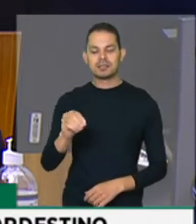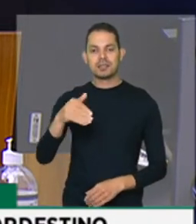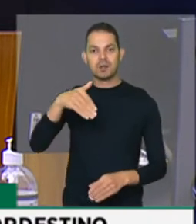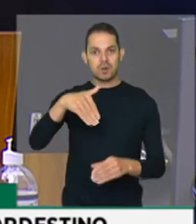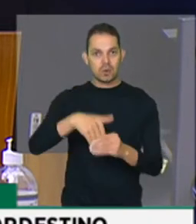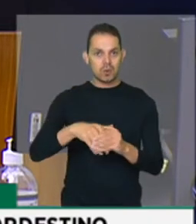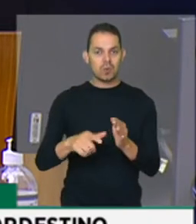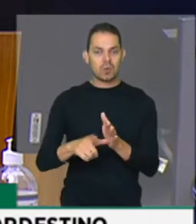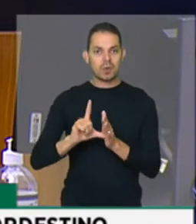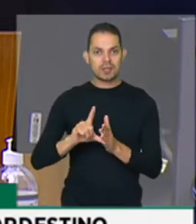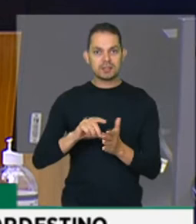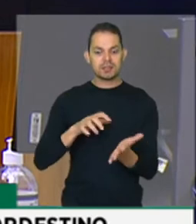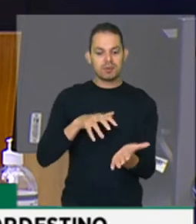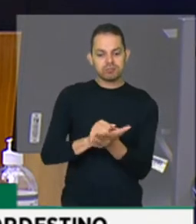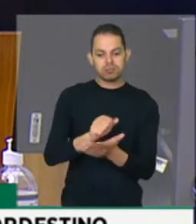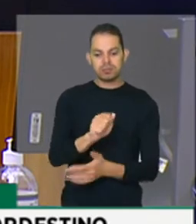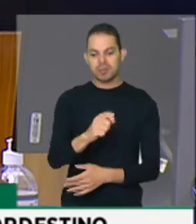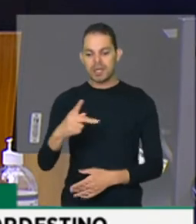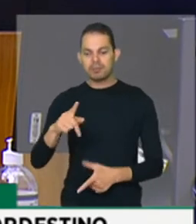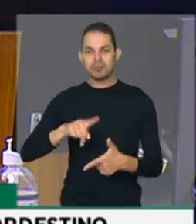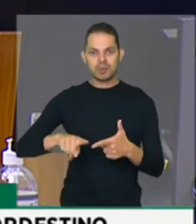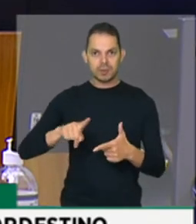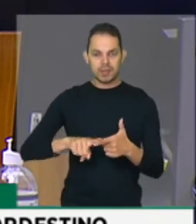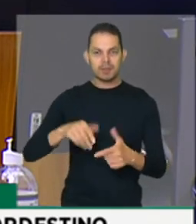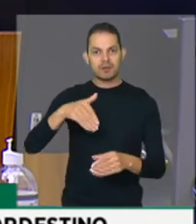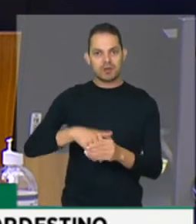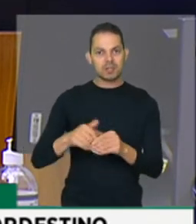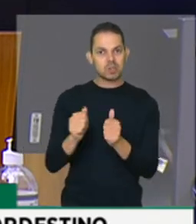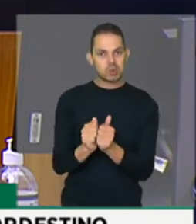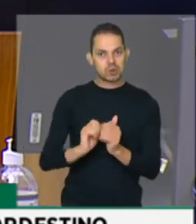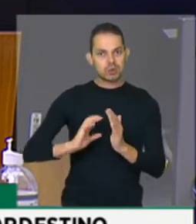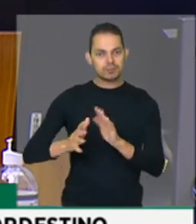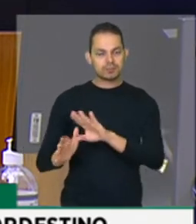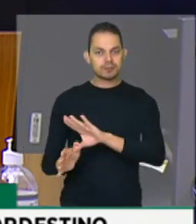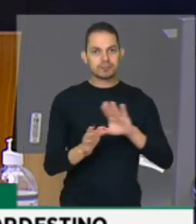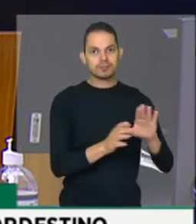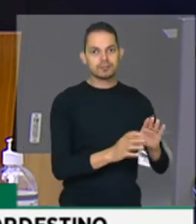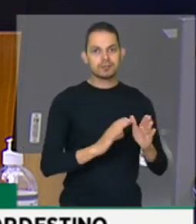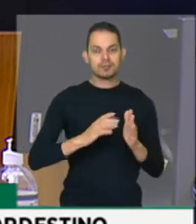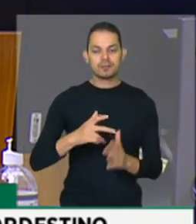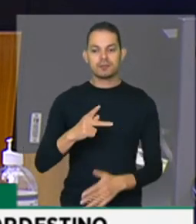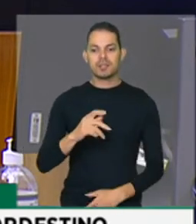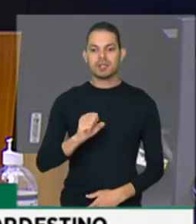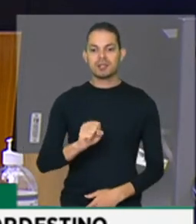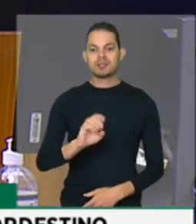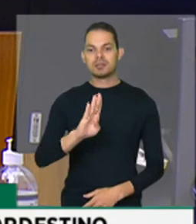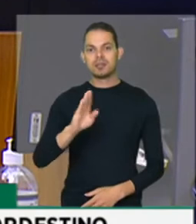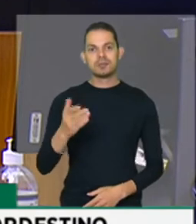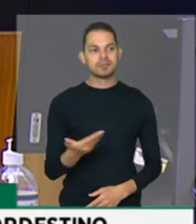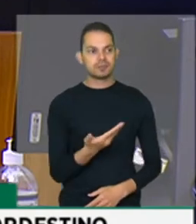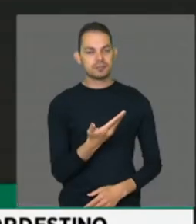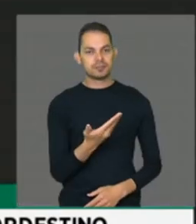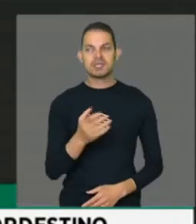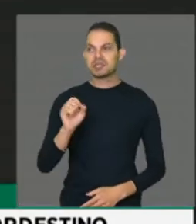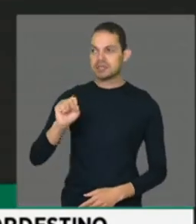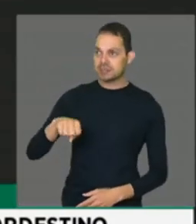VOTOU COM O PARTIDO. [PRESIDENTE]: PSC? -- [DEPUTADO]: PRÓXIMOS DE SIM, SENHOR PRESIDENTE. -- [PRESIDENTE]: